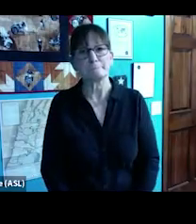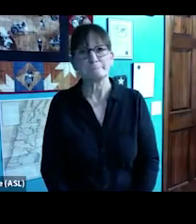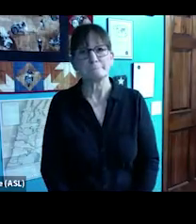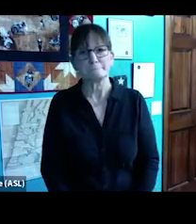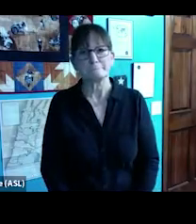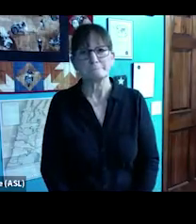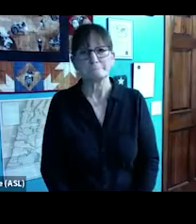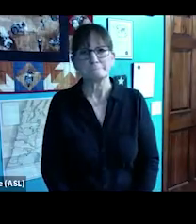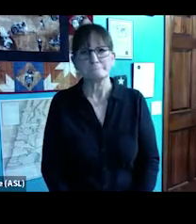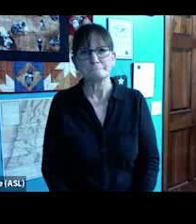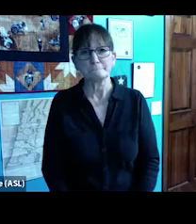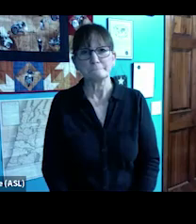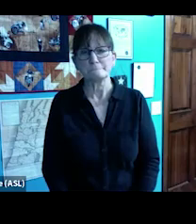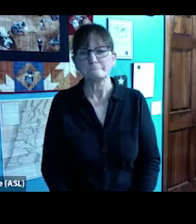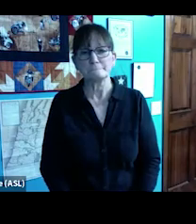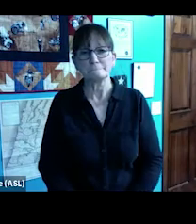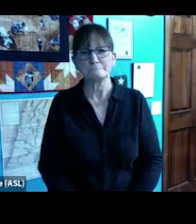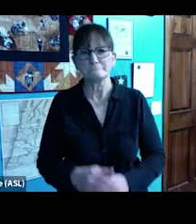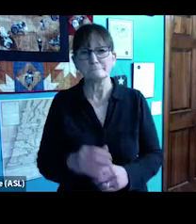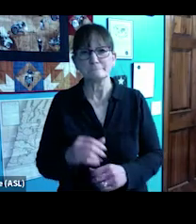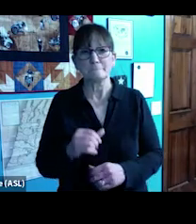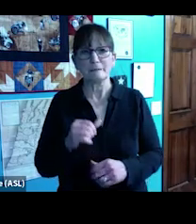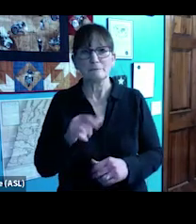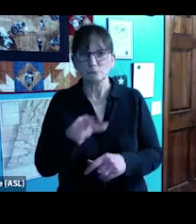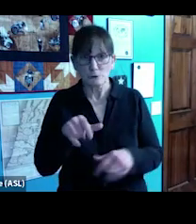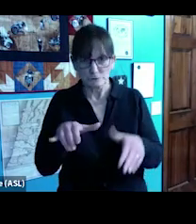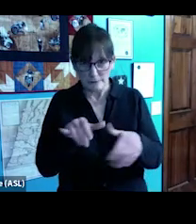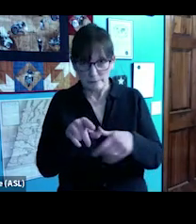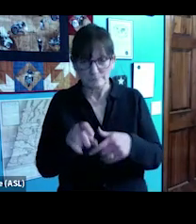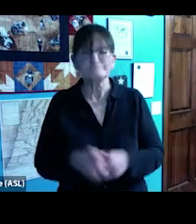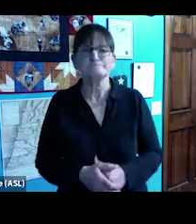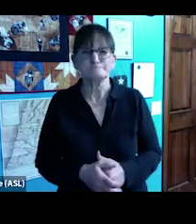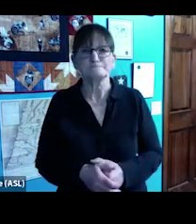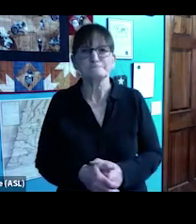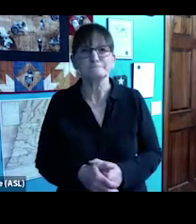que pongo en el sobre y la dirijo al enlace.